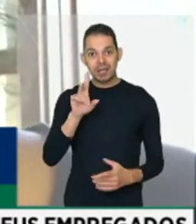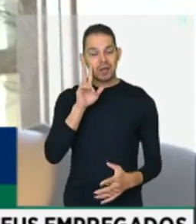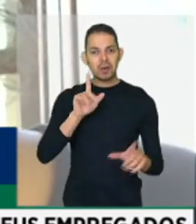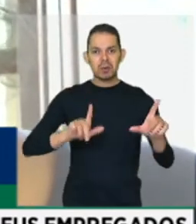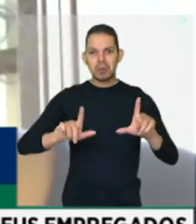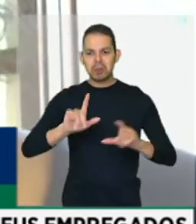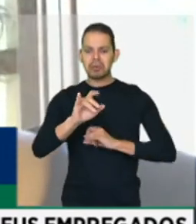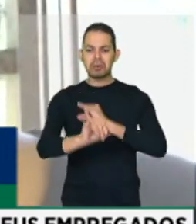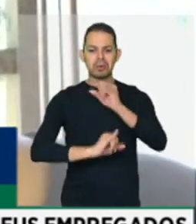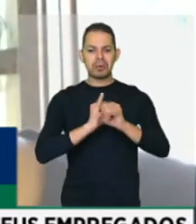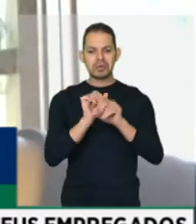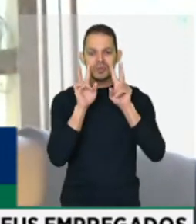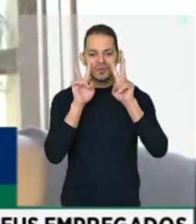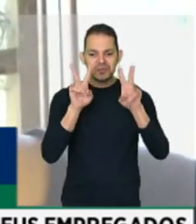HÁ PESSOAS DETIDAS SENDO NESSE MOMENTO A PRINCÍPIO,